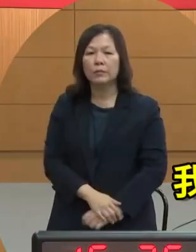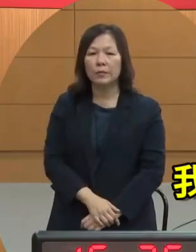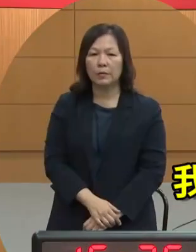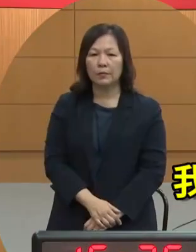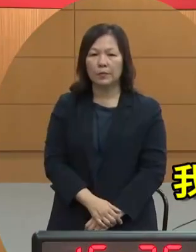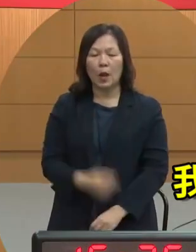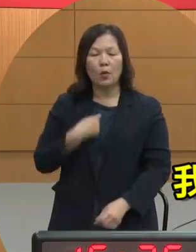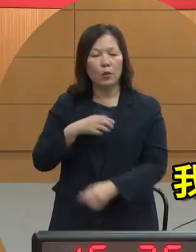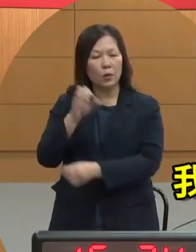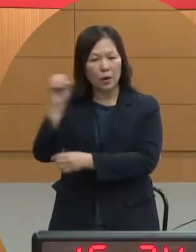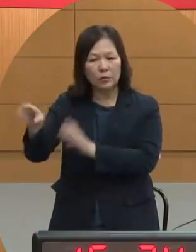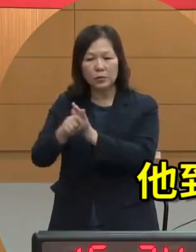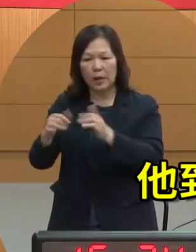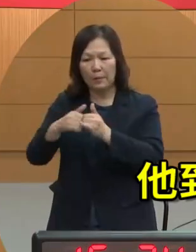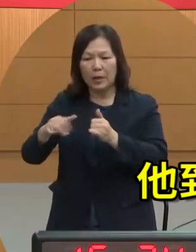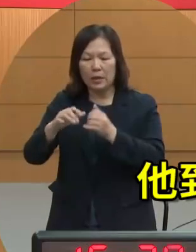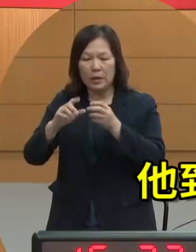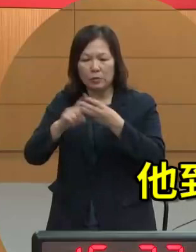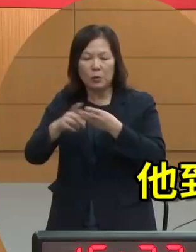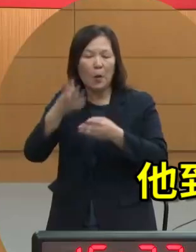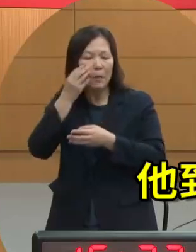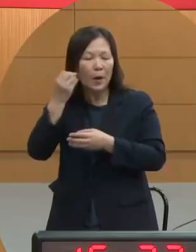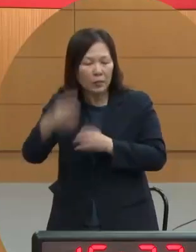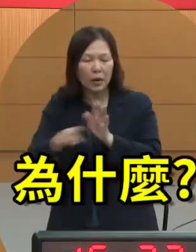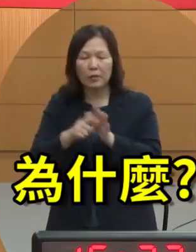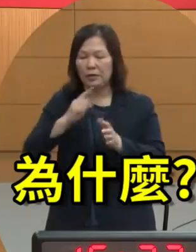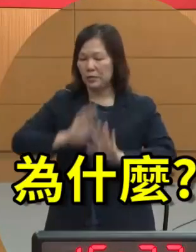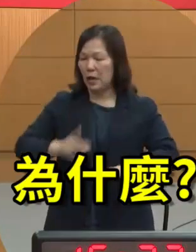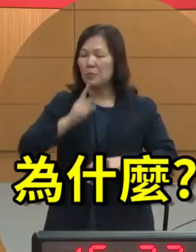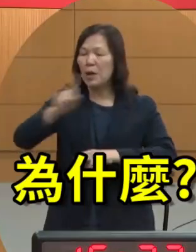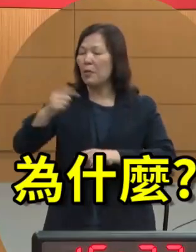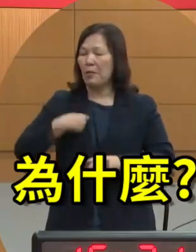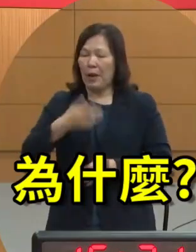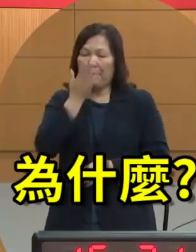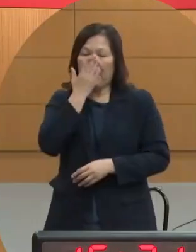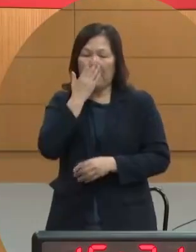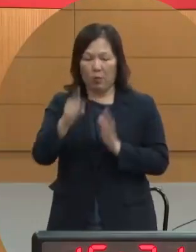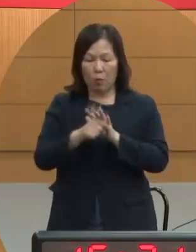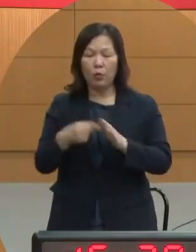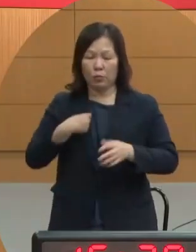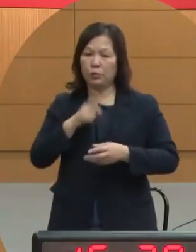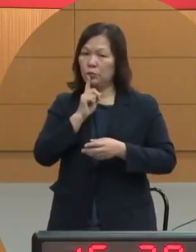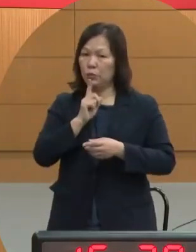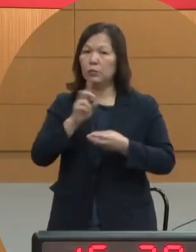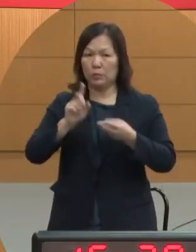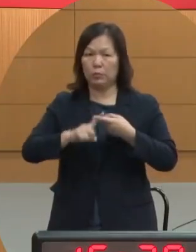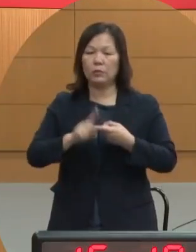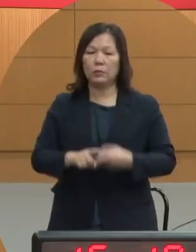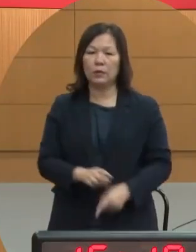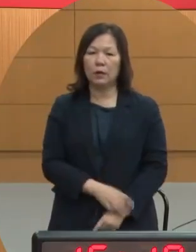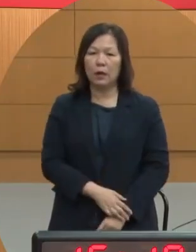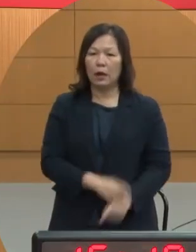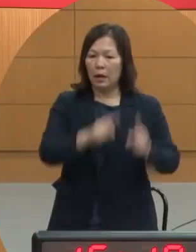我說他是民主之恥 他到現在都不敢告我 為什麼? 因為我說的是對的 周家的人